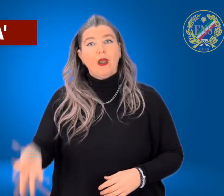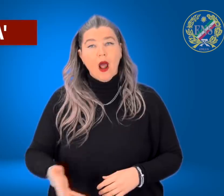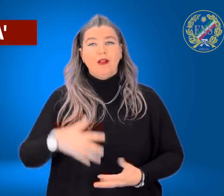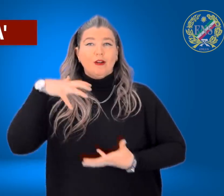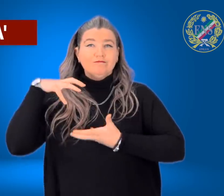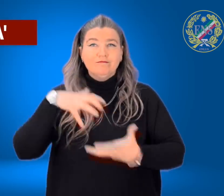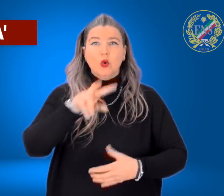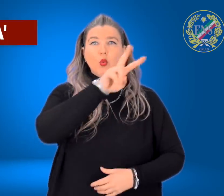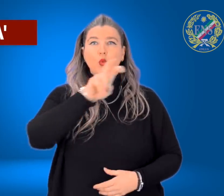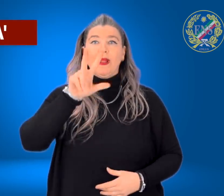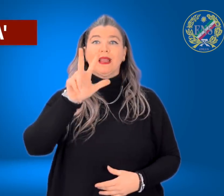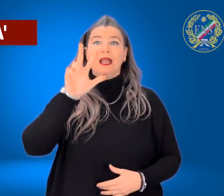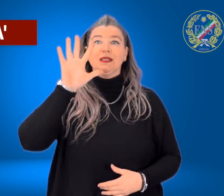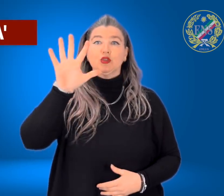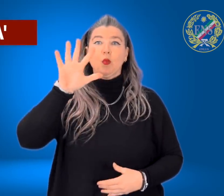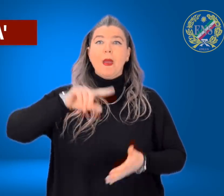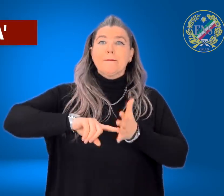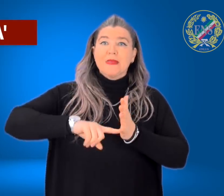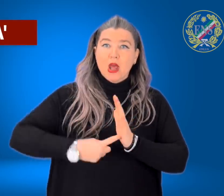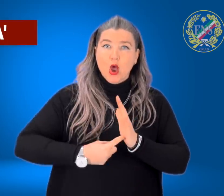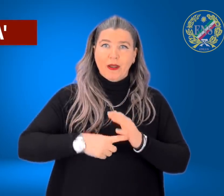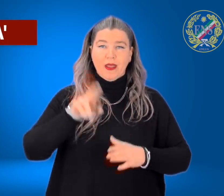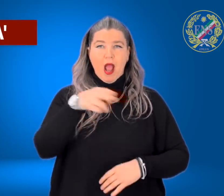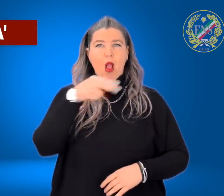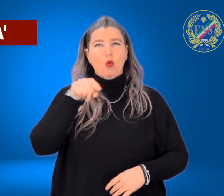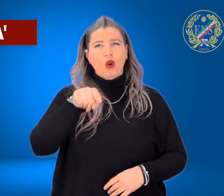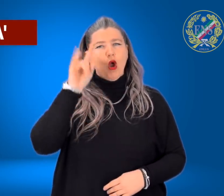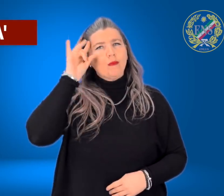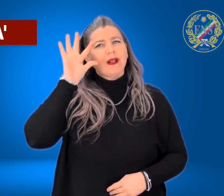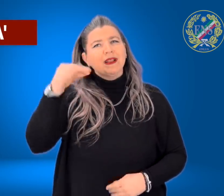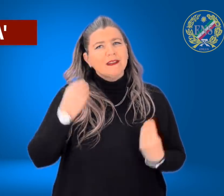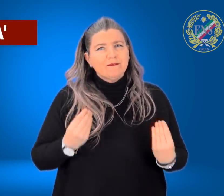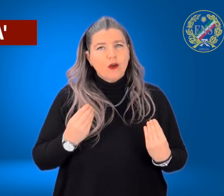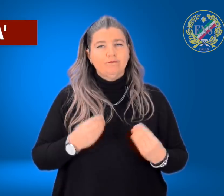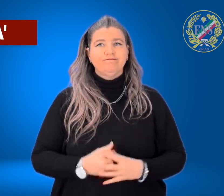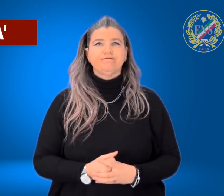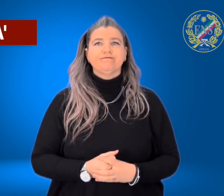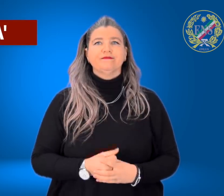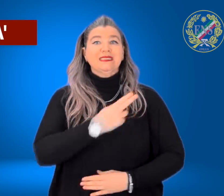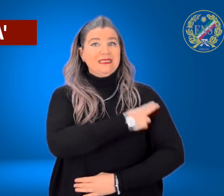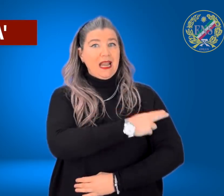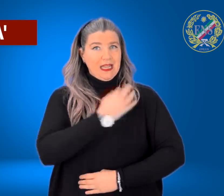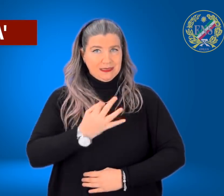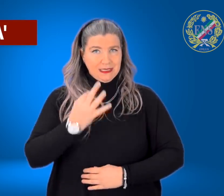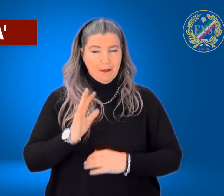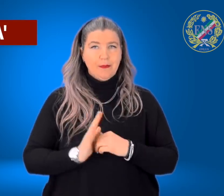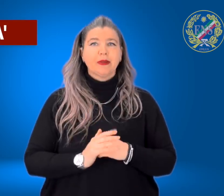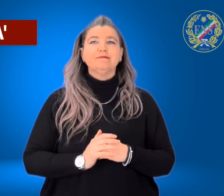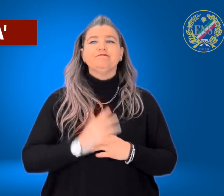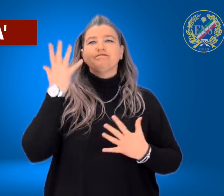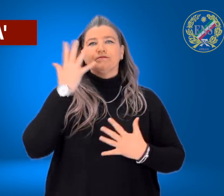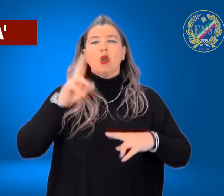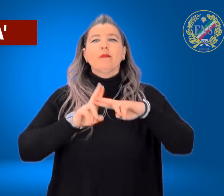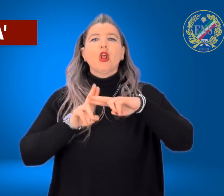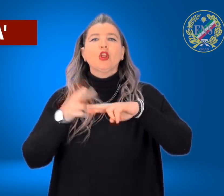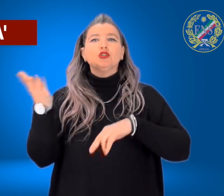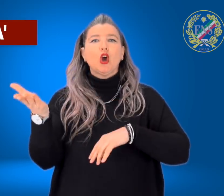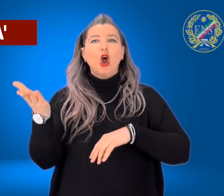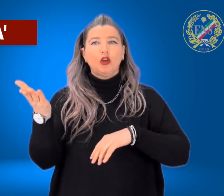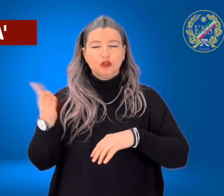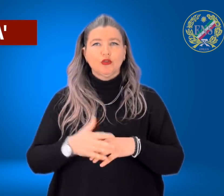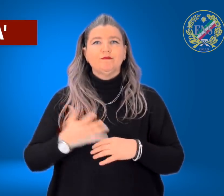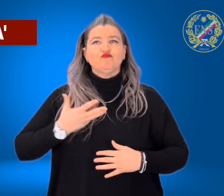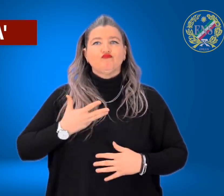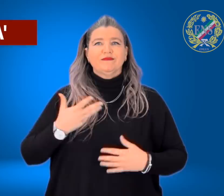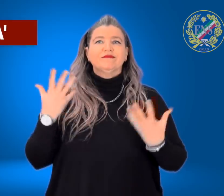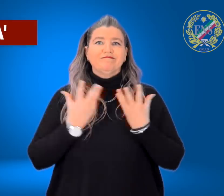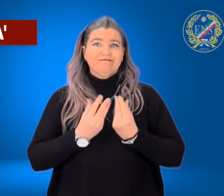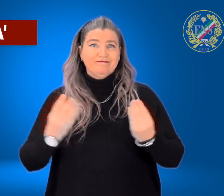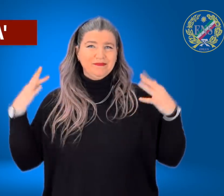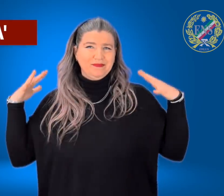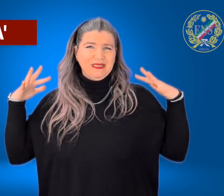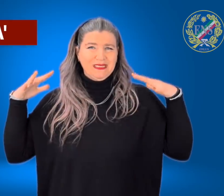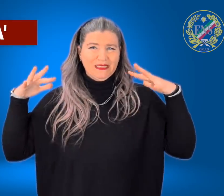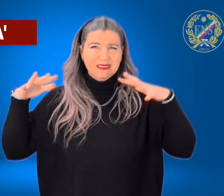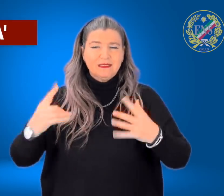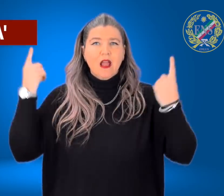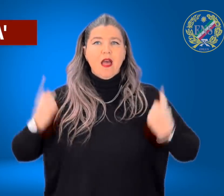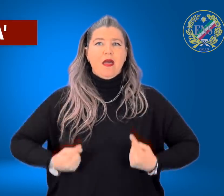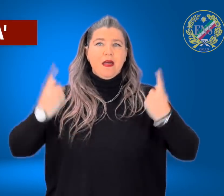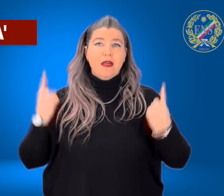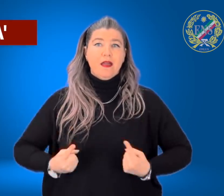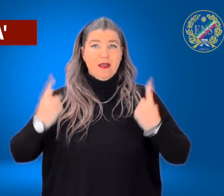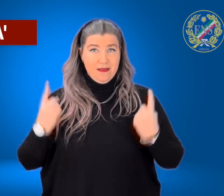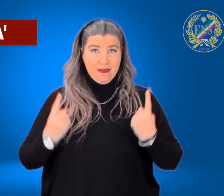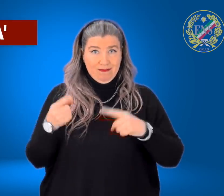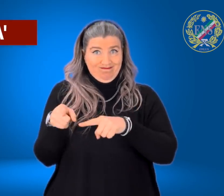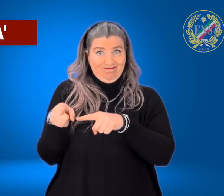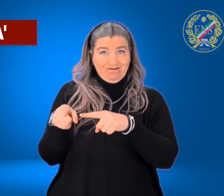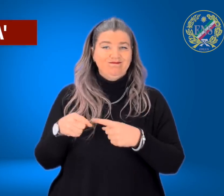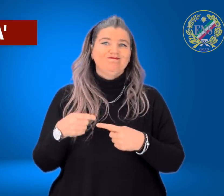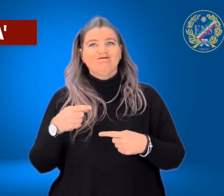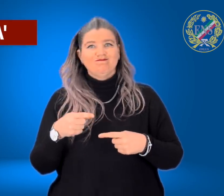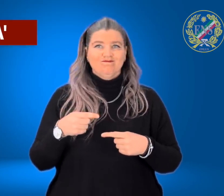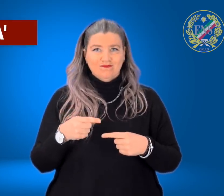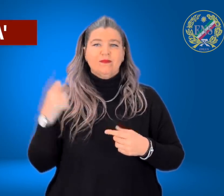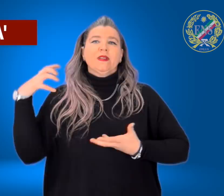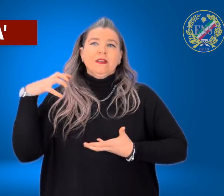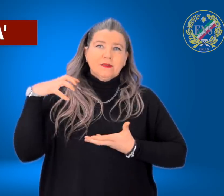Sono stati stanziati 235 milioni di euro per la riduzione delle liste di attesa e